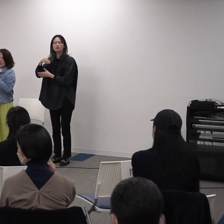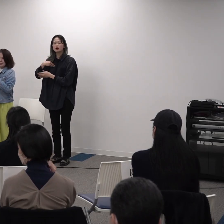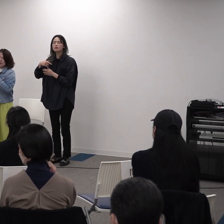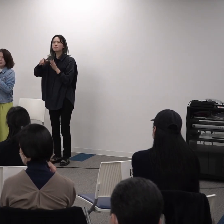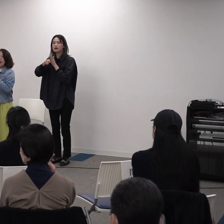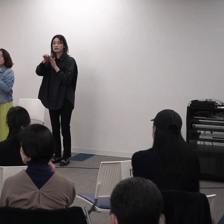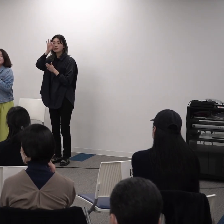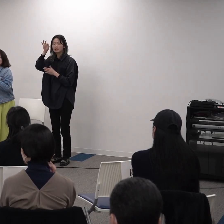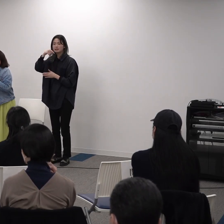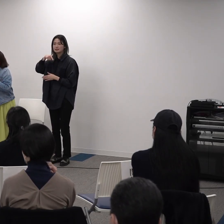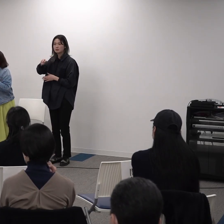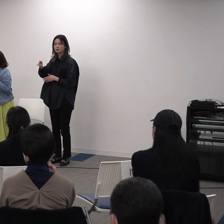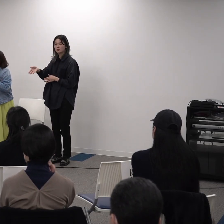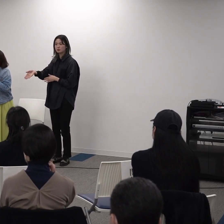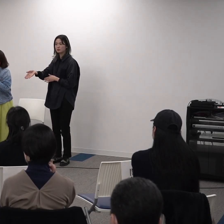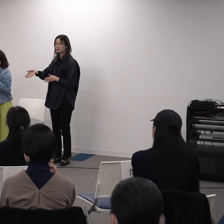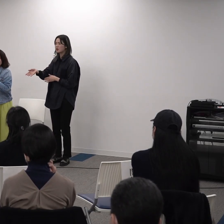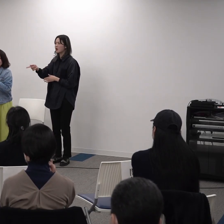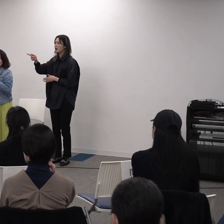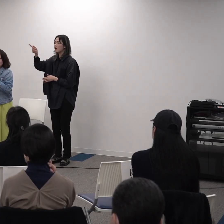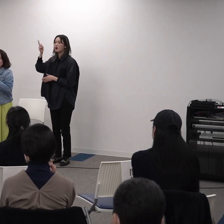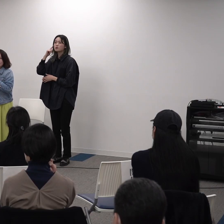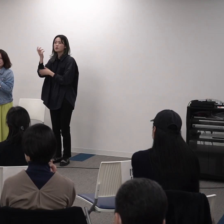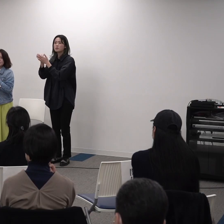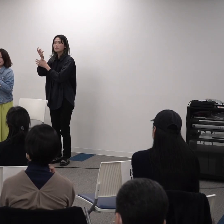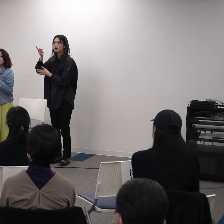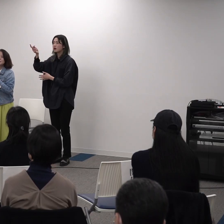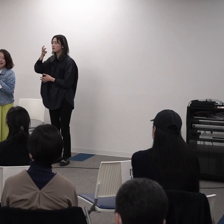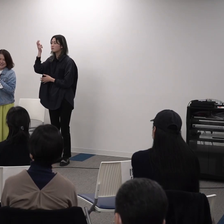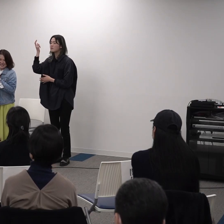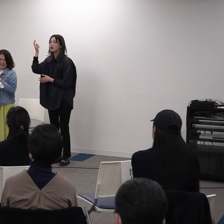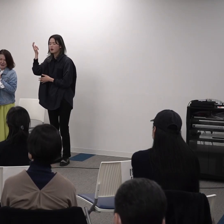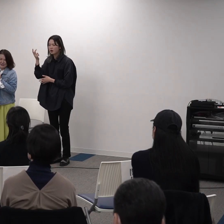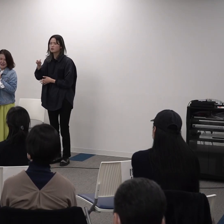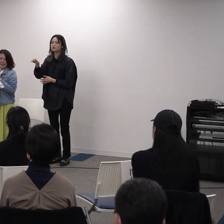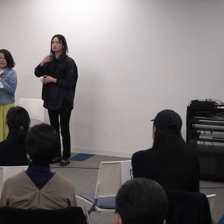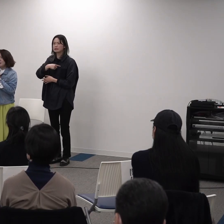そして「ここで鳴ってる」ってわかると次は私を探しに行きます